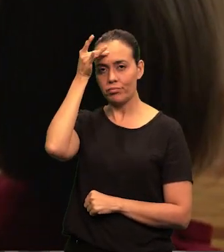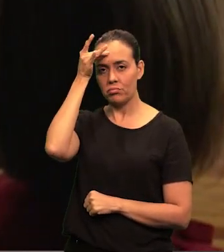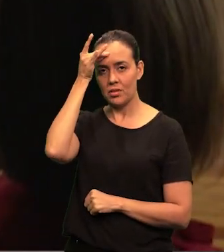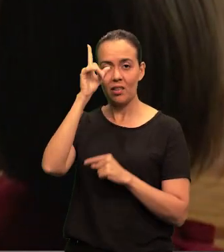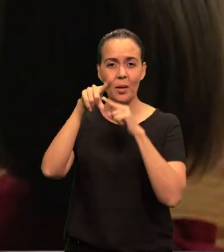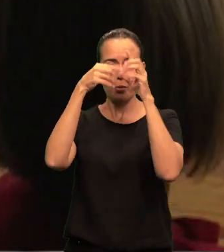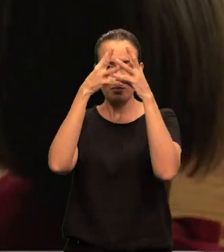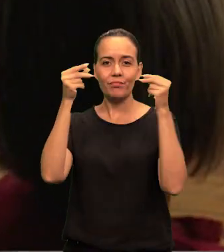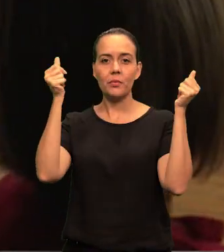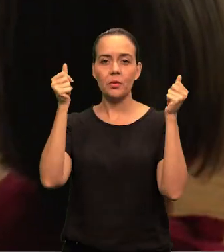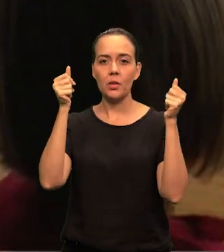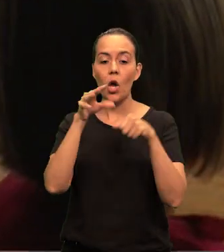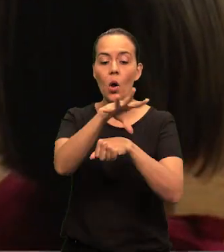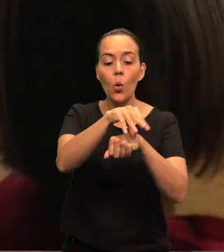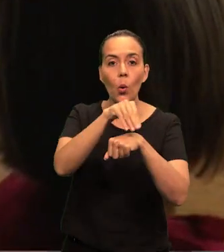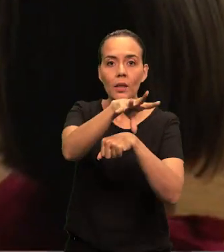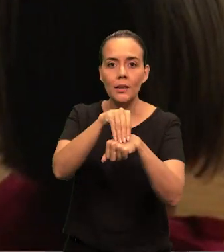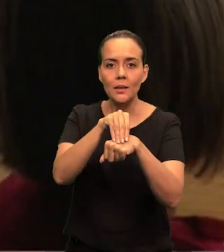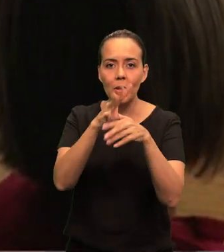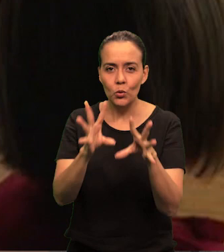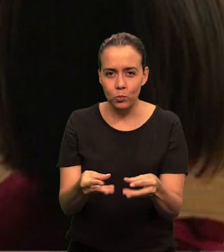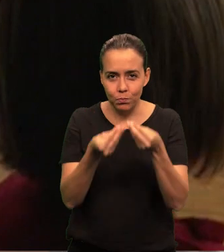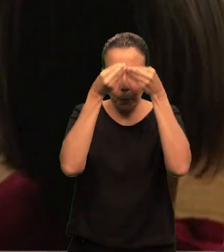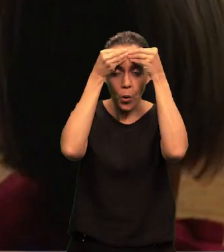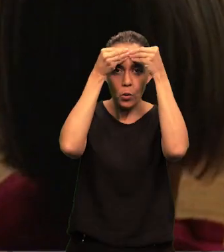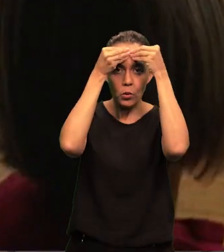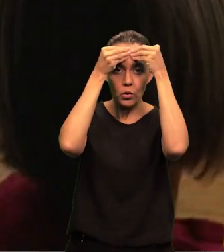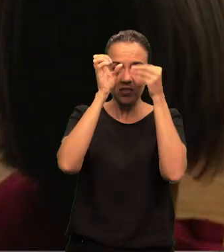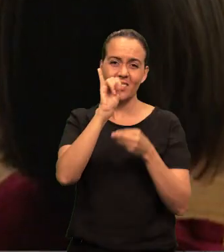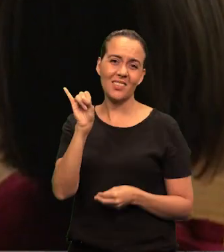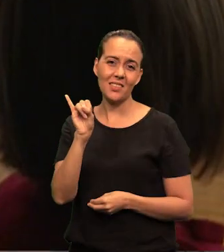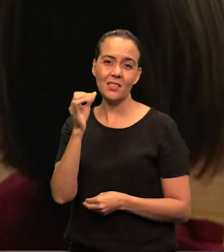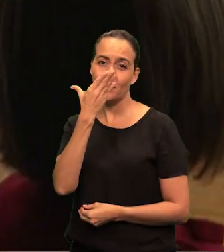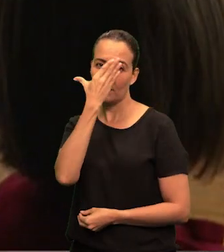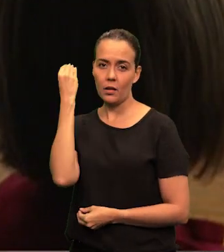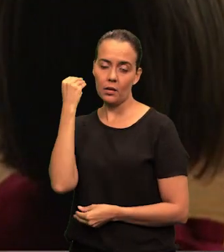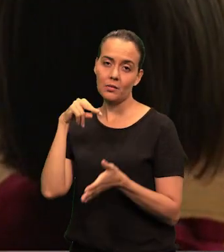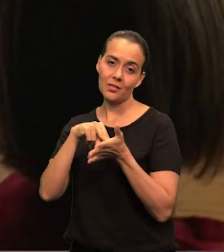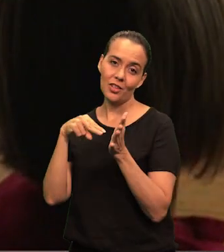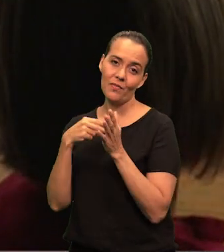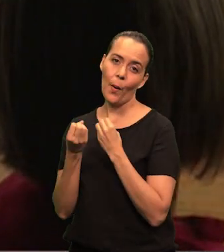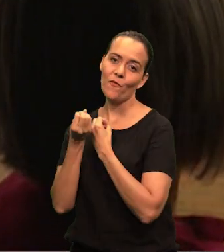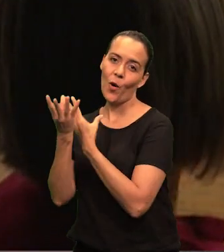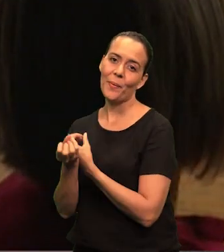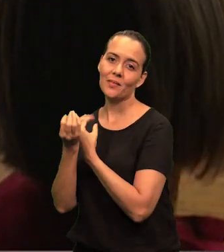Lembre uma coisa: o conhecimento é inesquecível. O que é esquecível é informação.